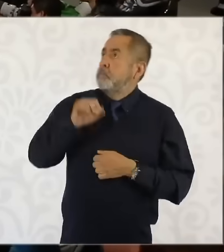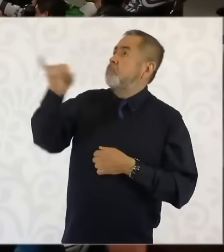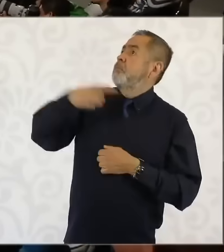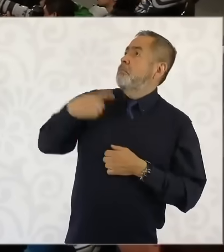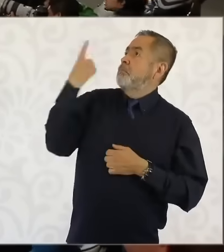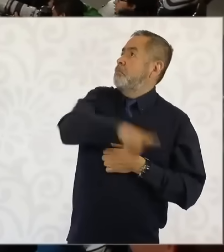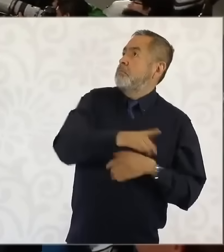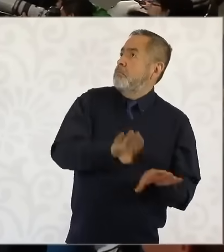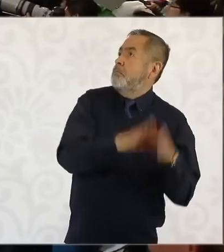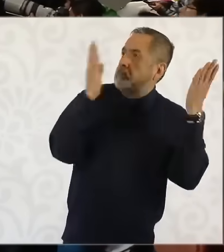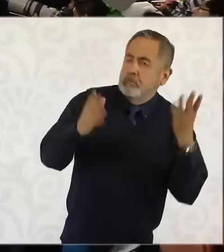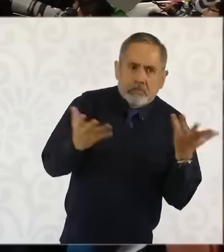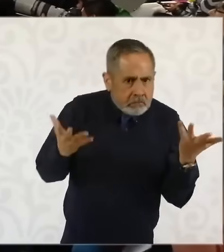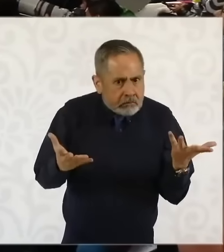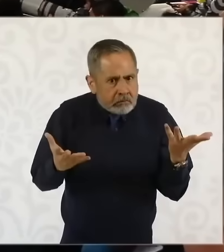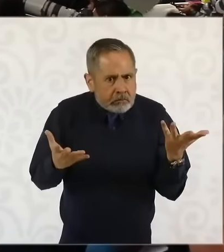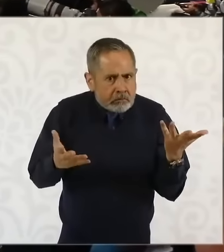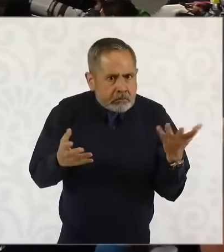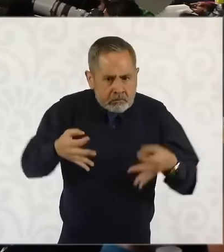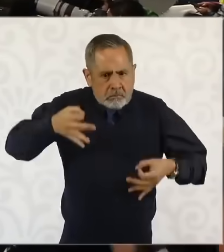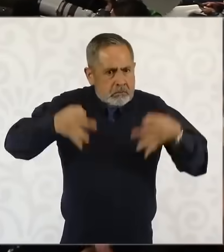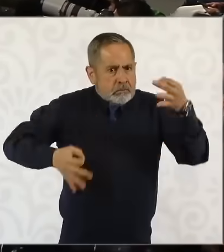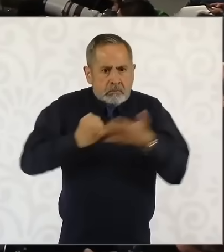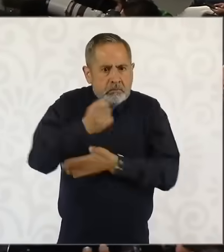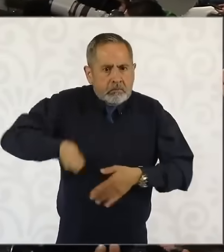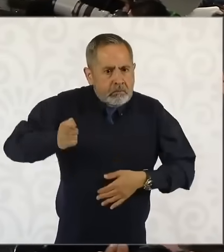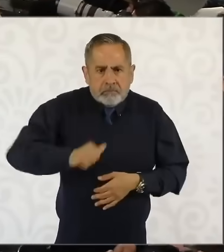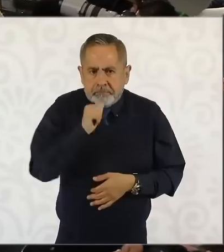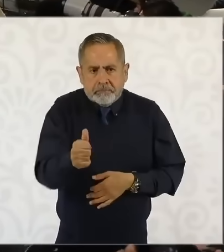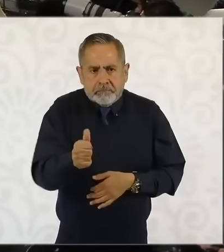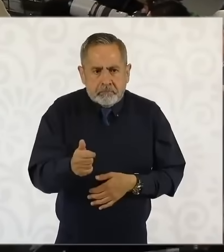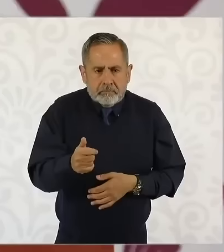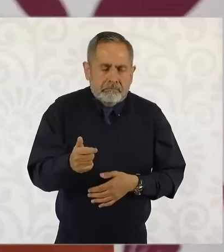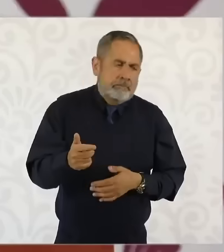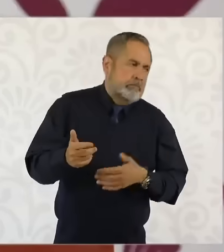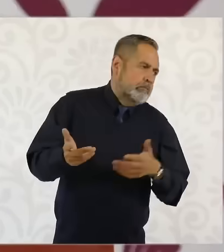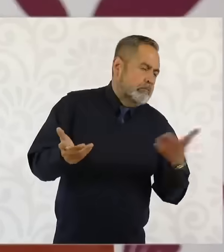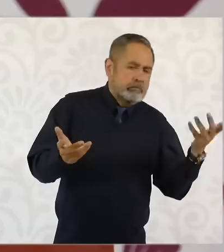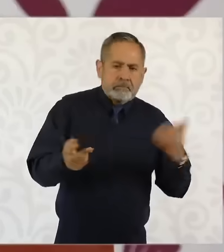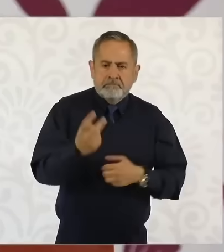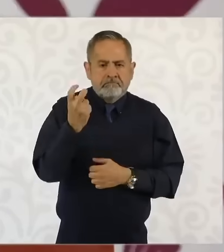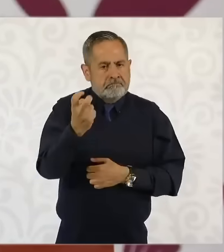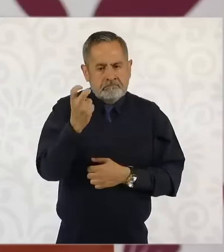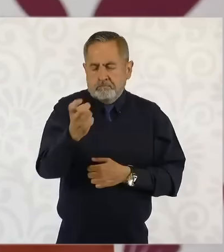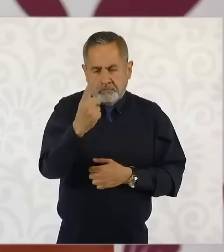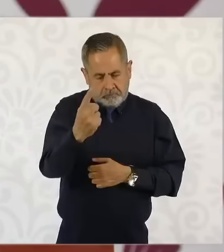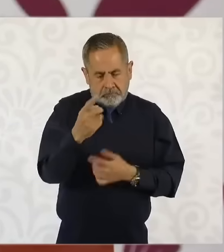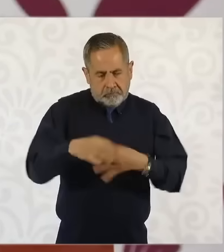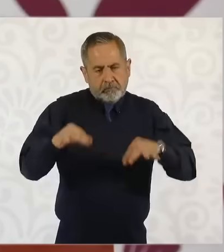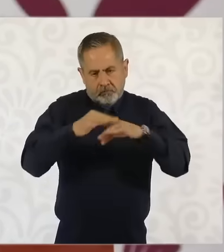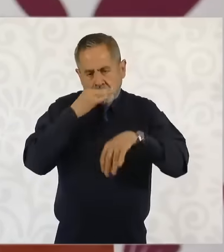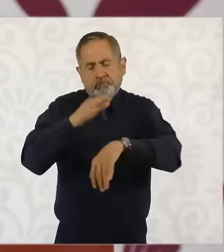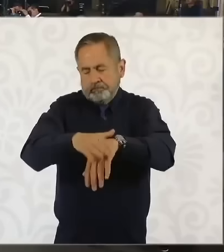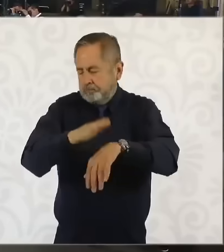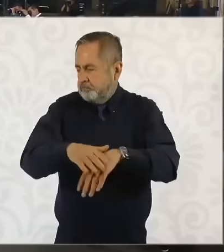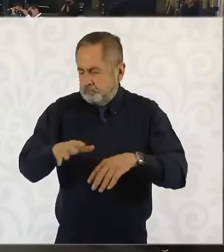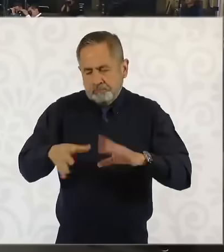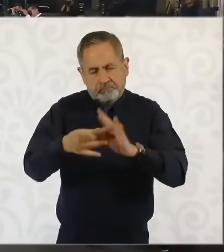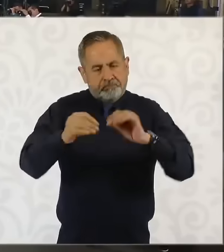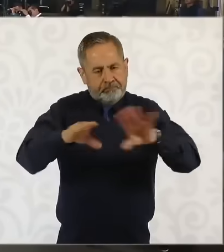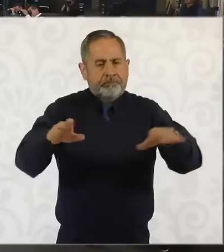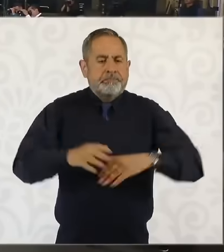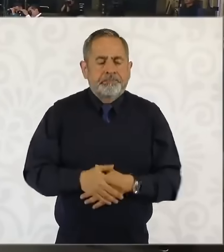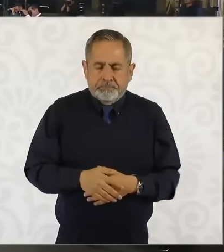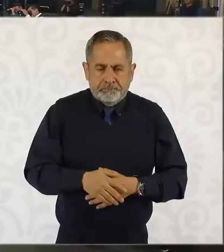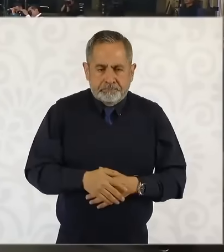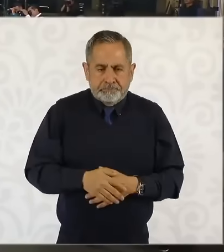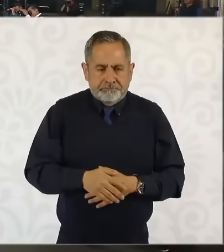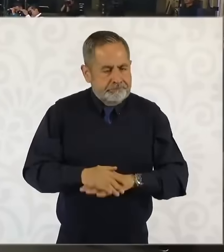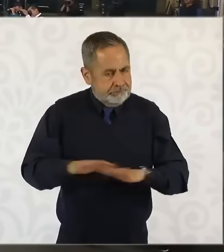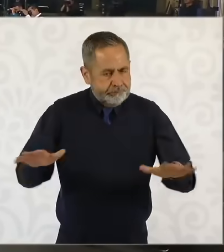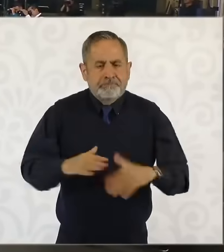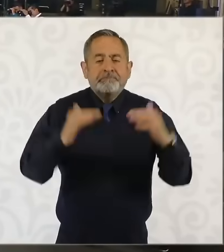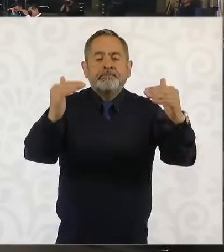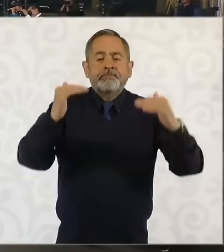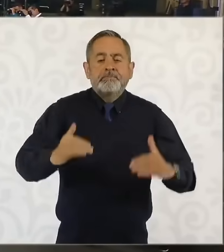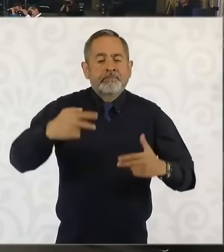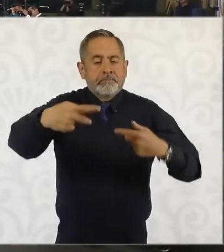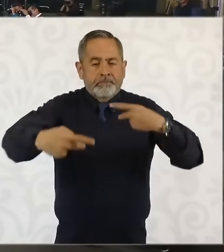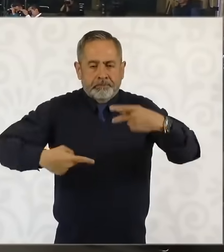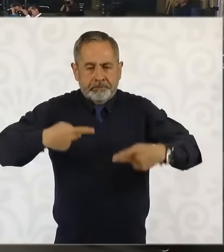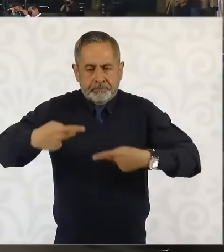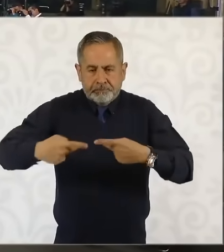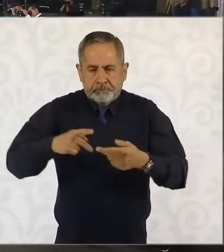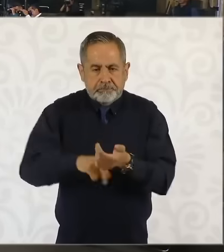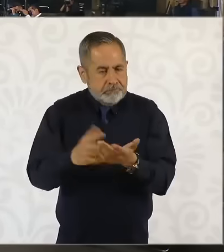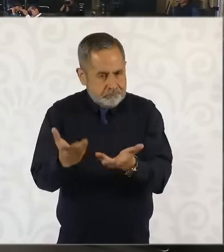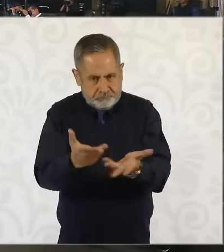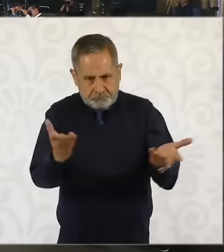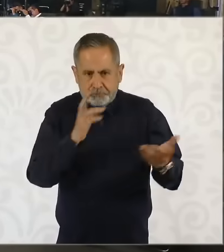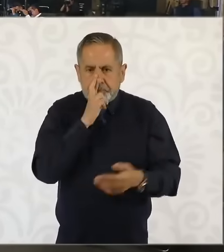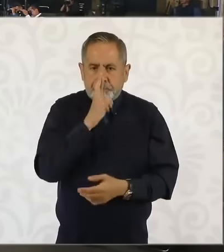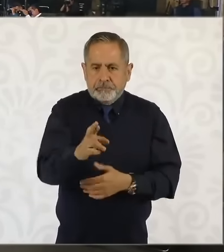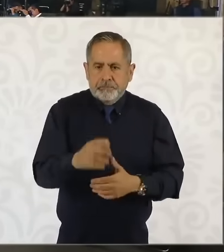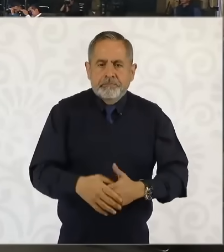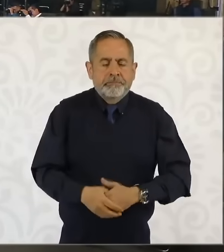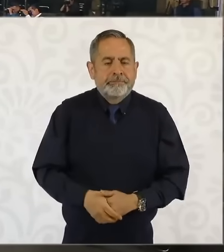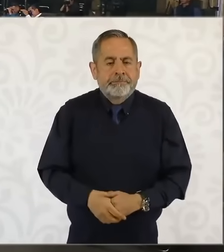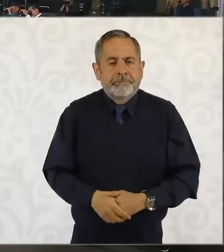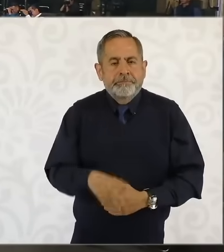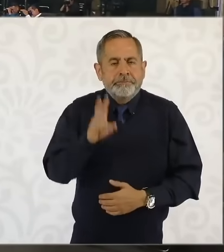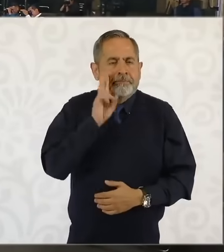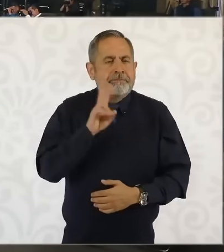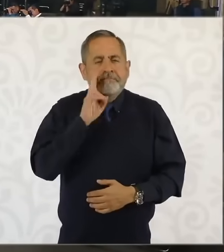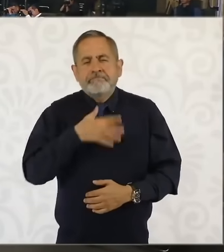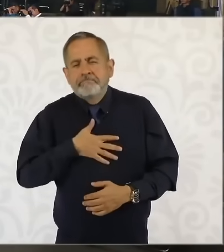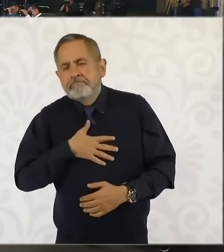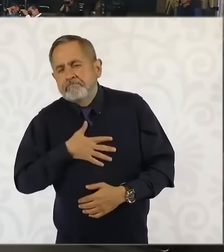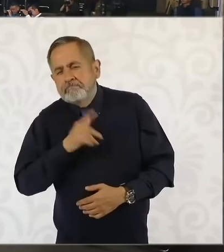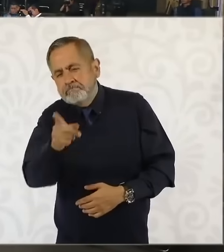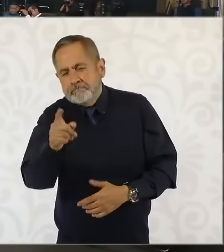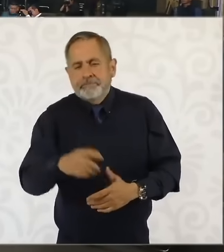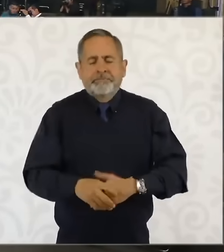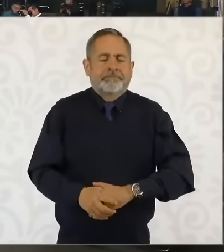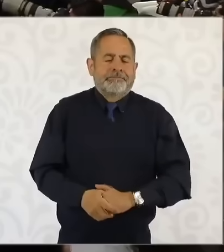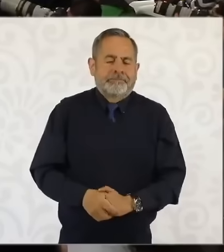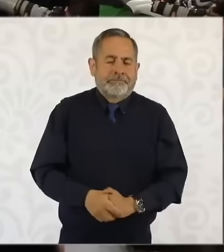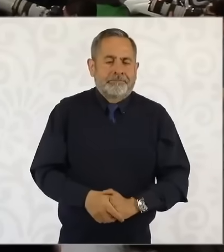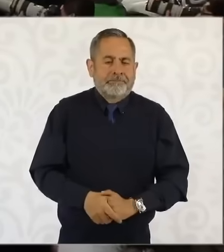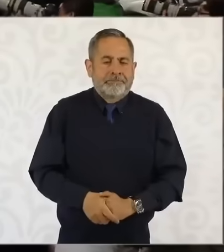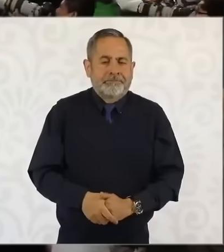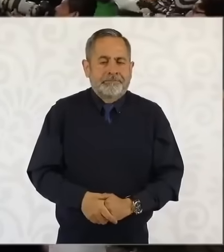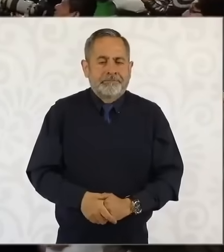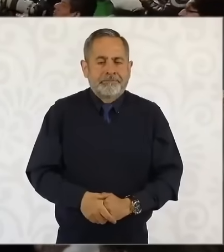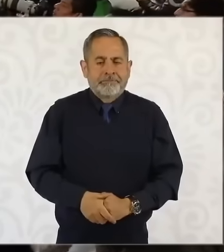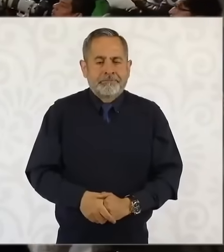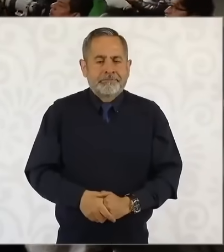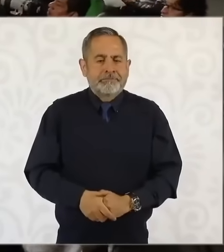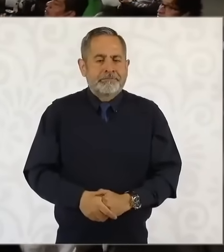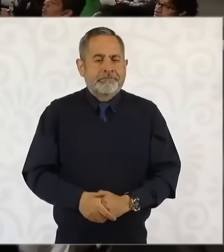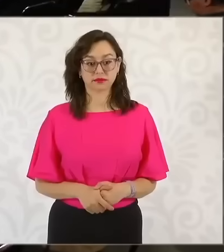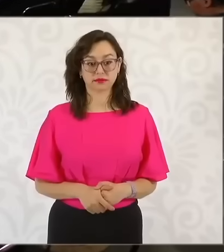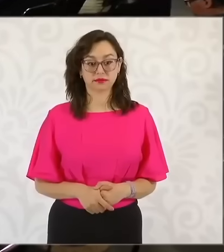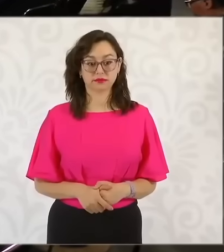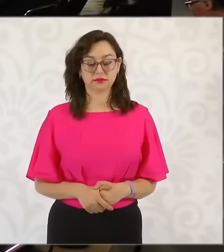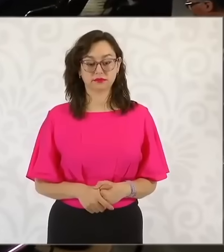recursos entonces esto es importante bueno ahora sí vamos a las preguntas e a ver vamos por acá